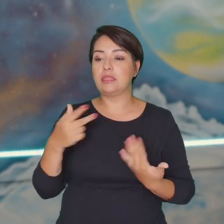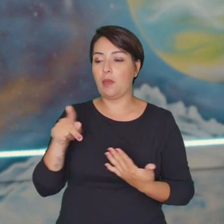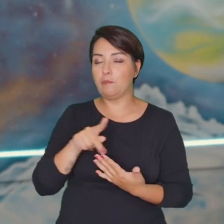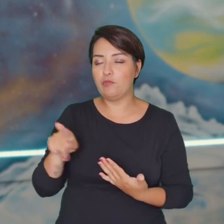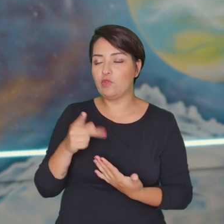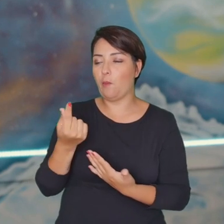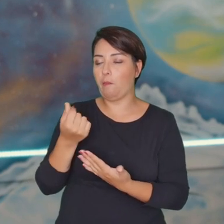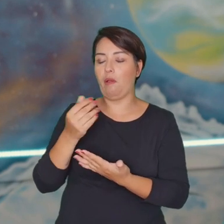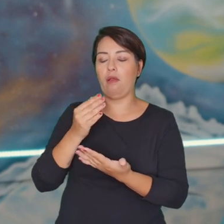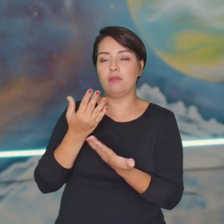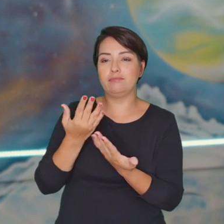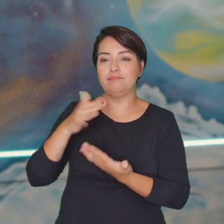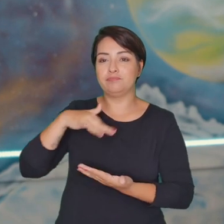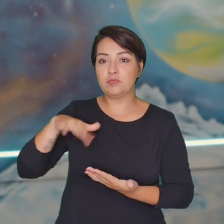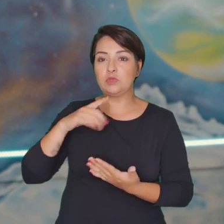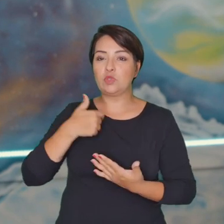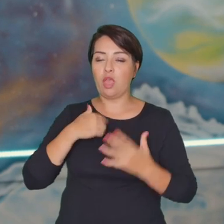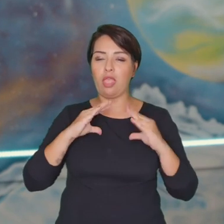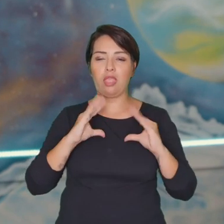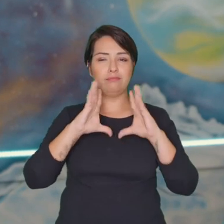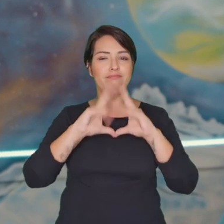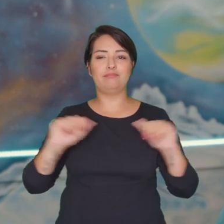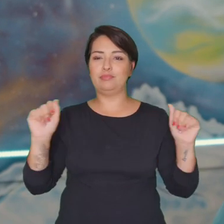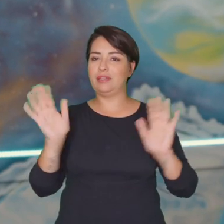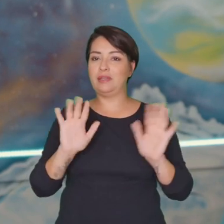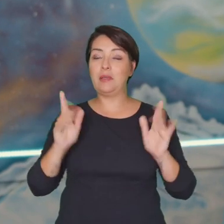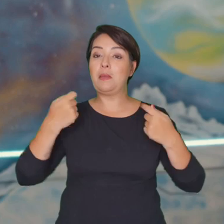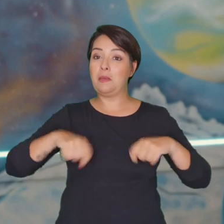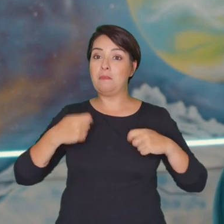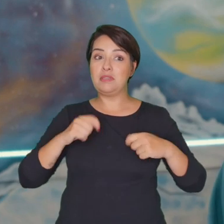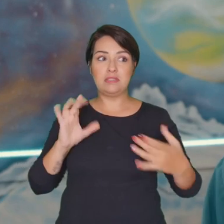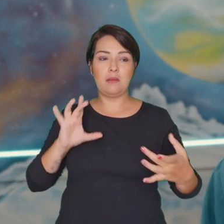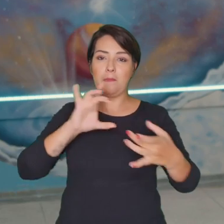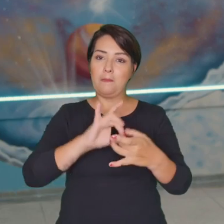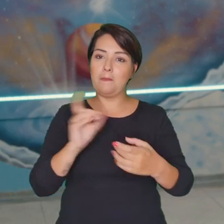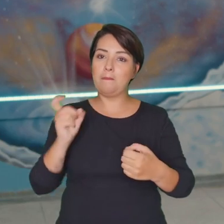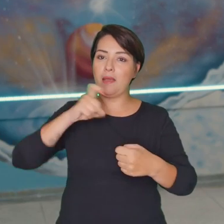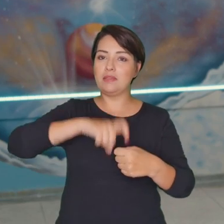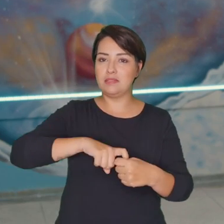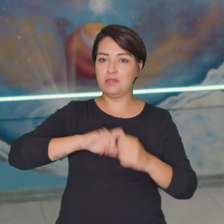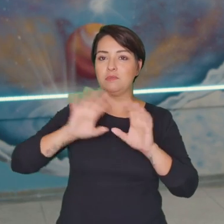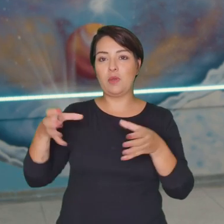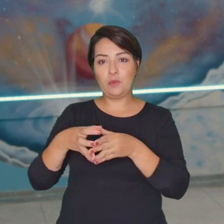parte financeira, a gente tem que sair da zona de conforto e tem que procurar parceria com a comunidade. E a gente vai colhendo as informações,